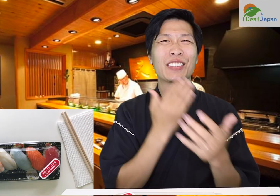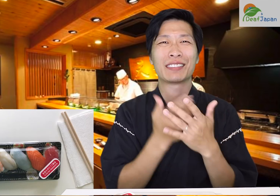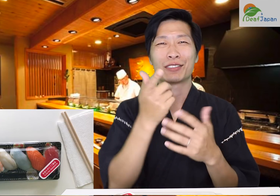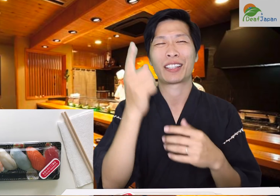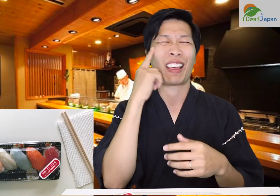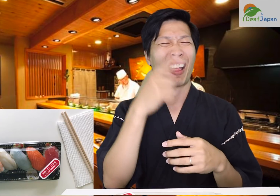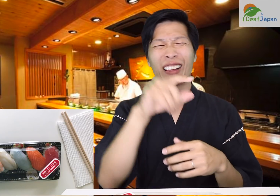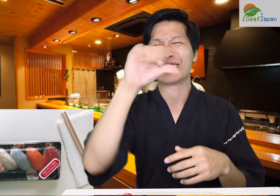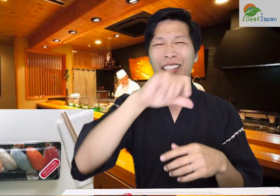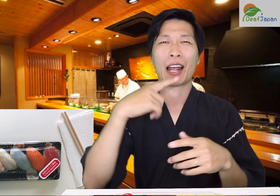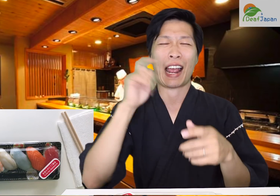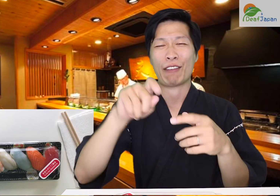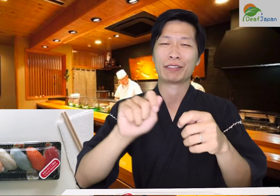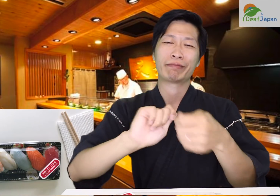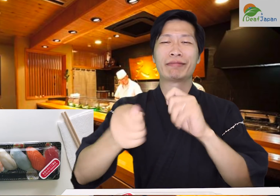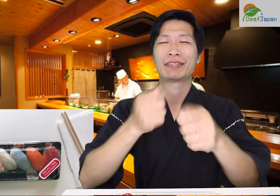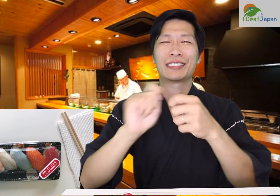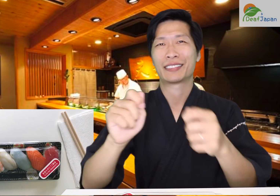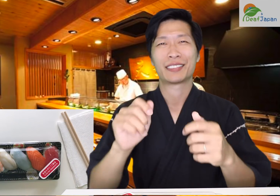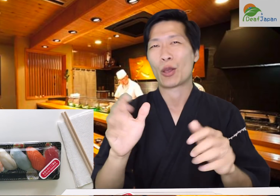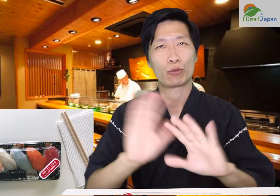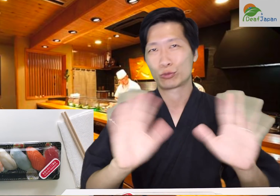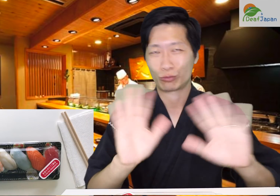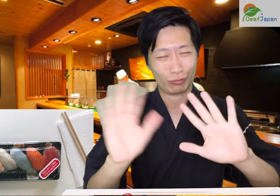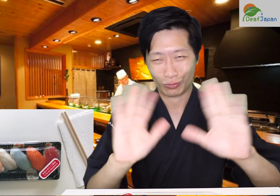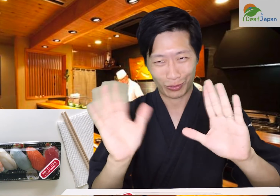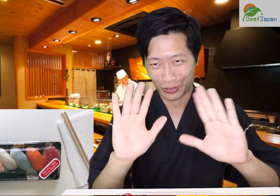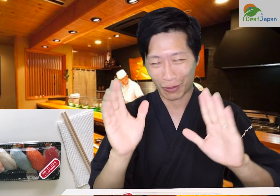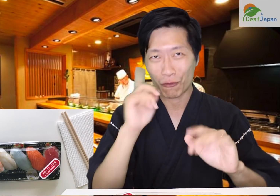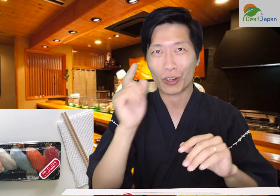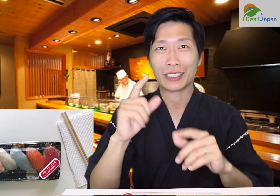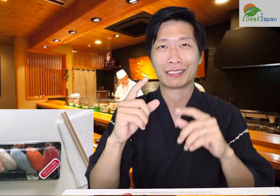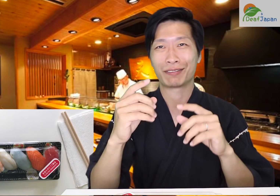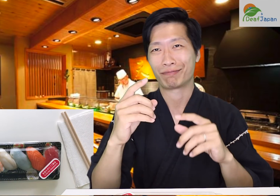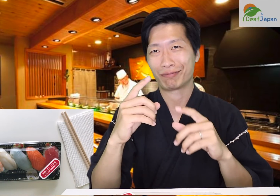Es wirkt so, als würdest du denken, dass die Qualität der Essstäbchen nicht gut ist.